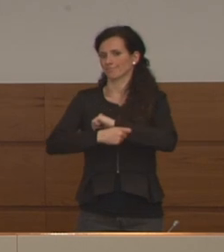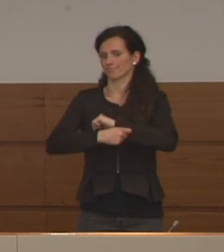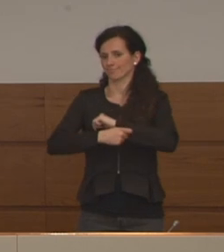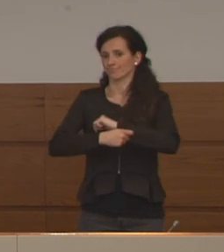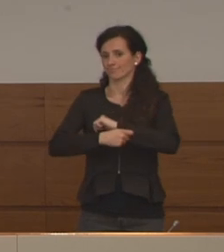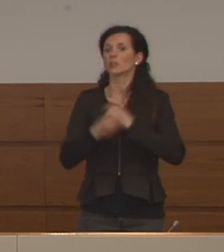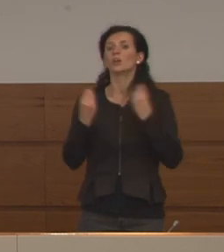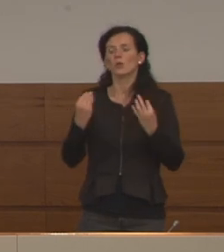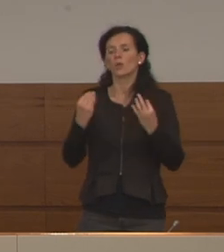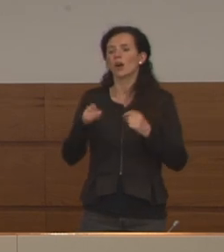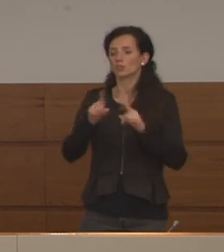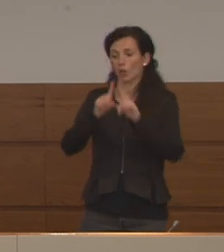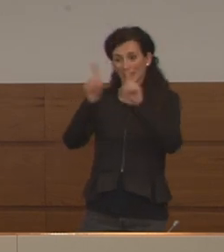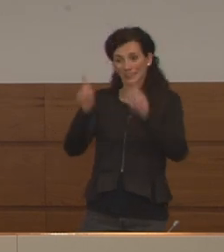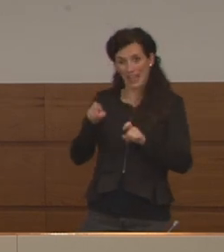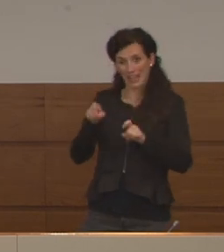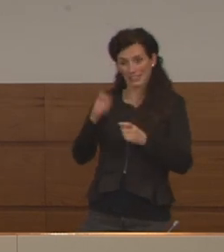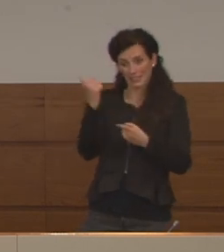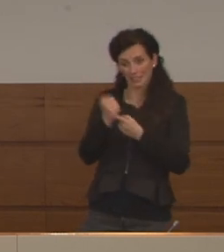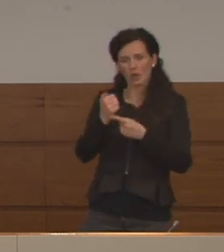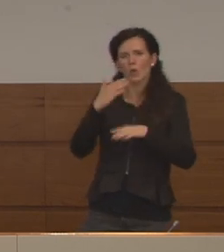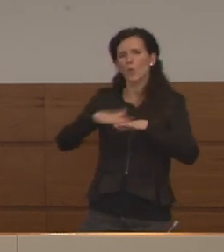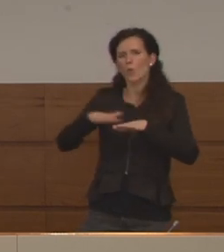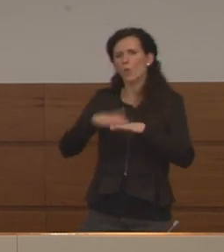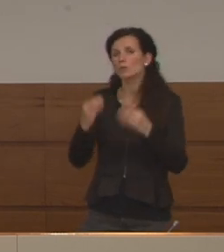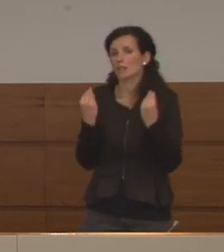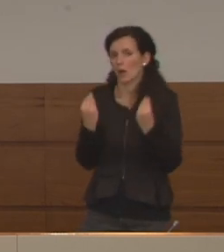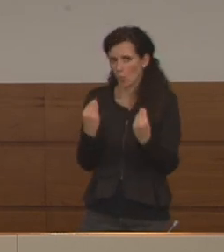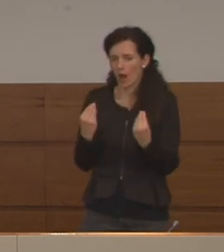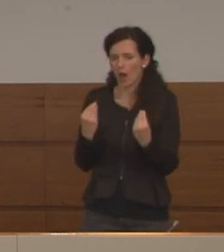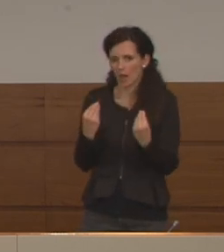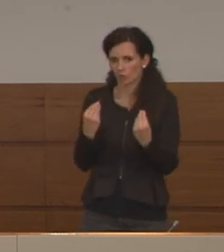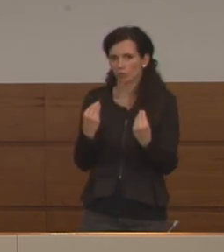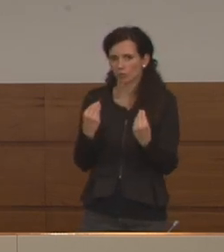sierologici possano essere utilizzati per uno screening, per l'autorizzazione